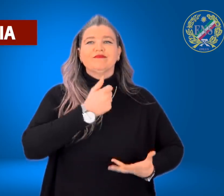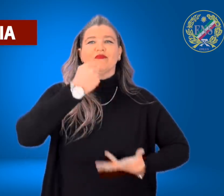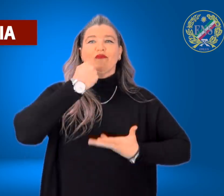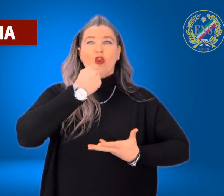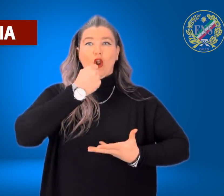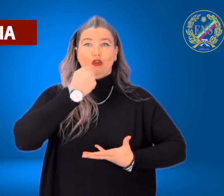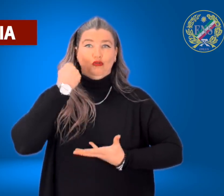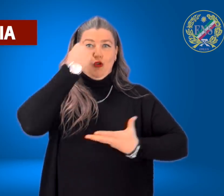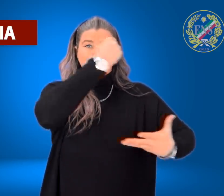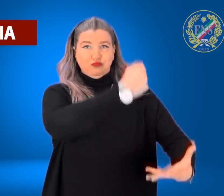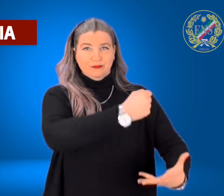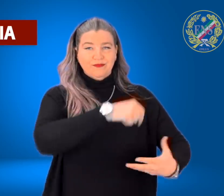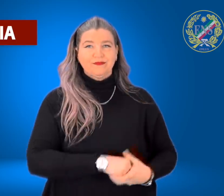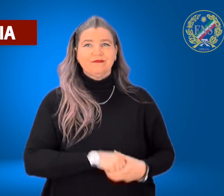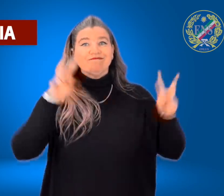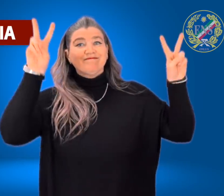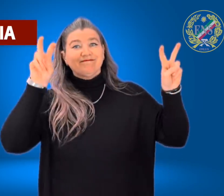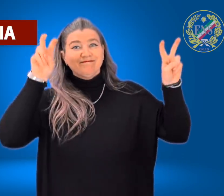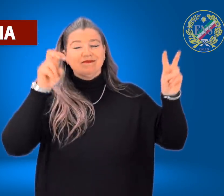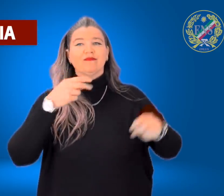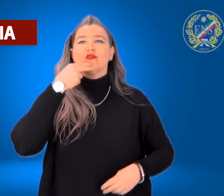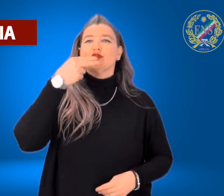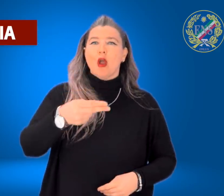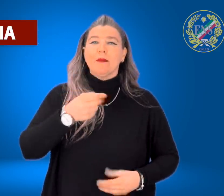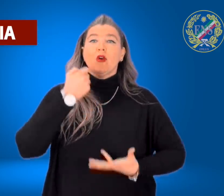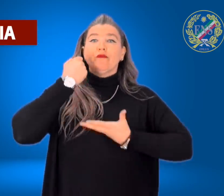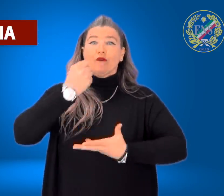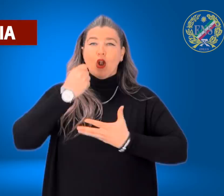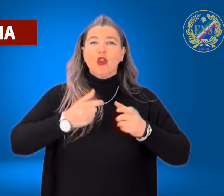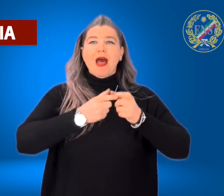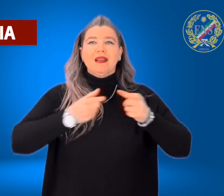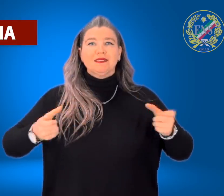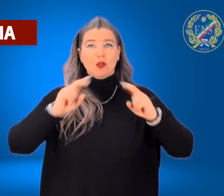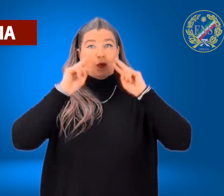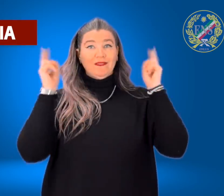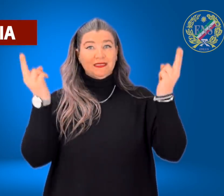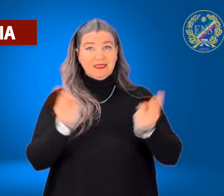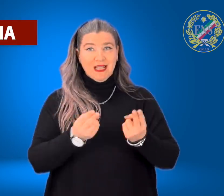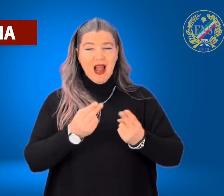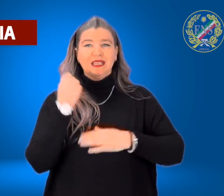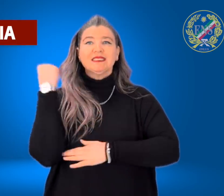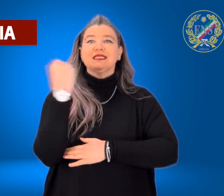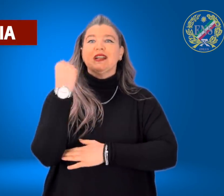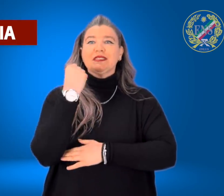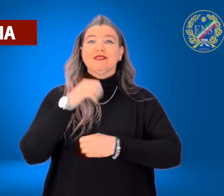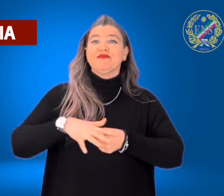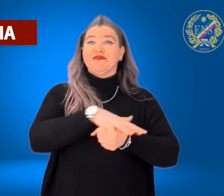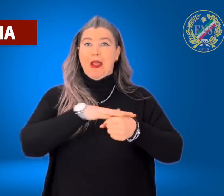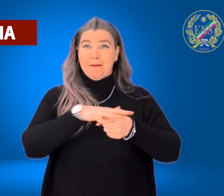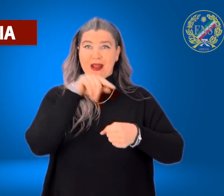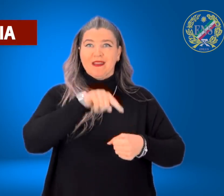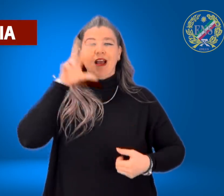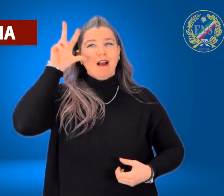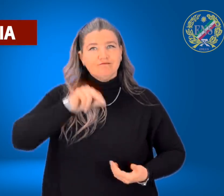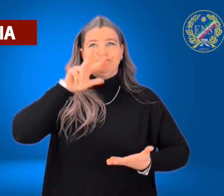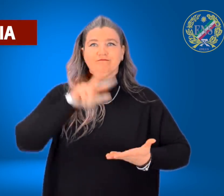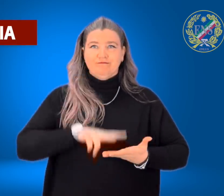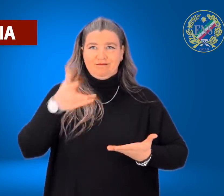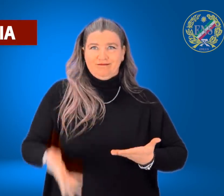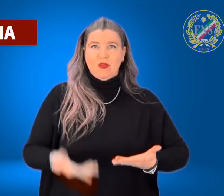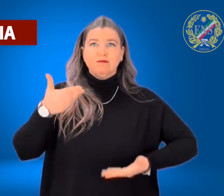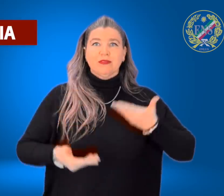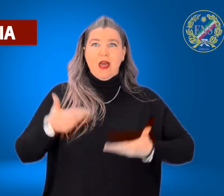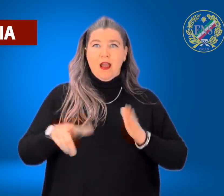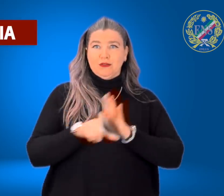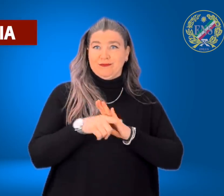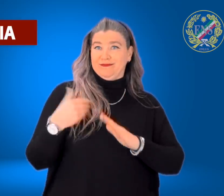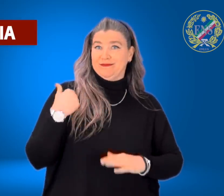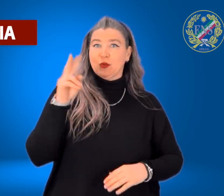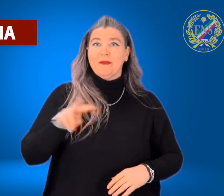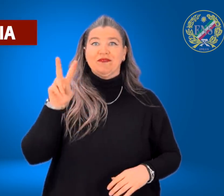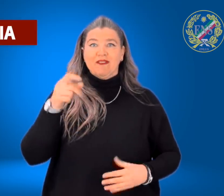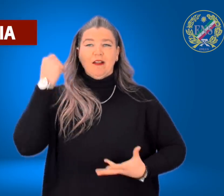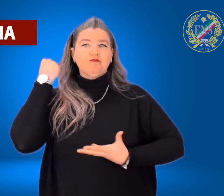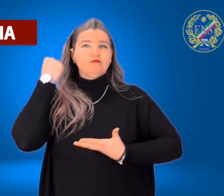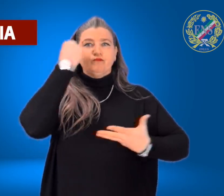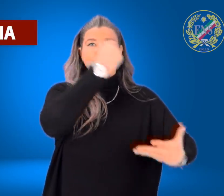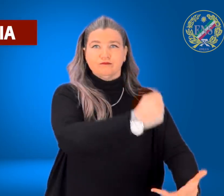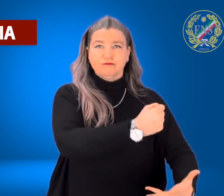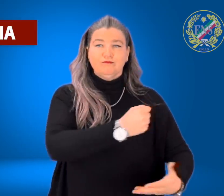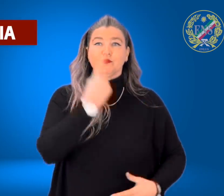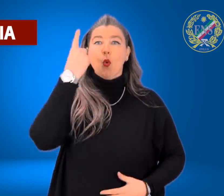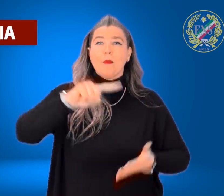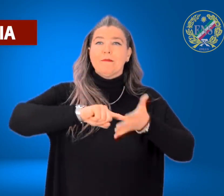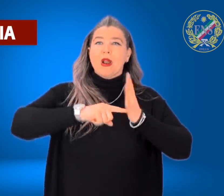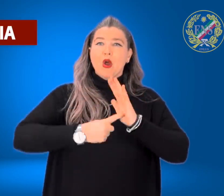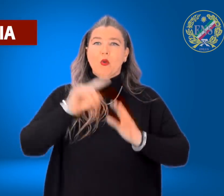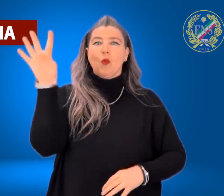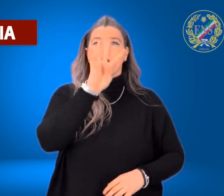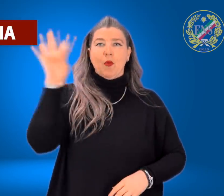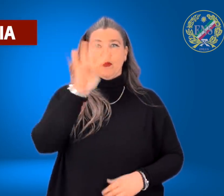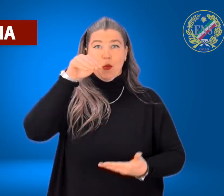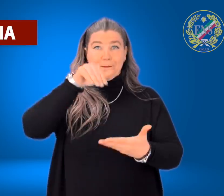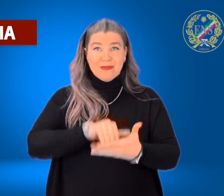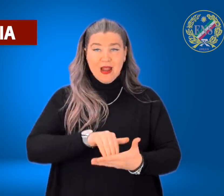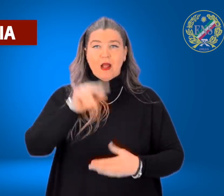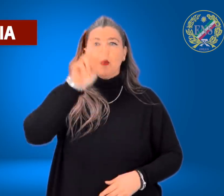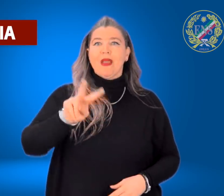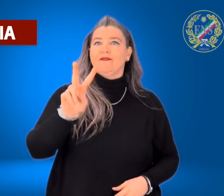Istituzione di un "Fondo assegno universale e servizi alla famiglia" di 1.044 milioni di euro per il 2021 e